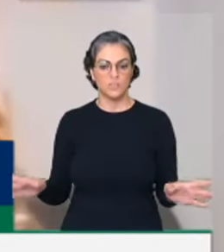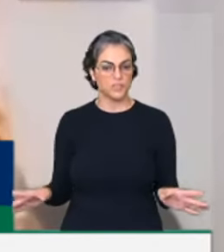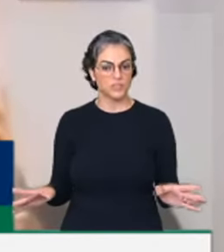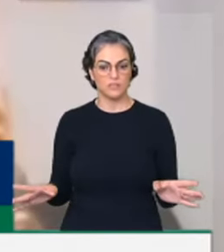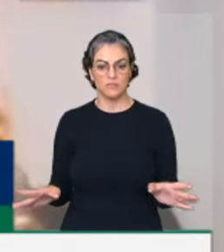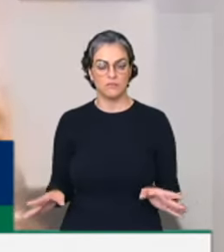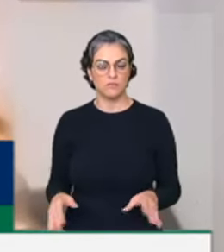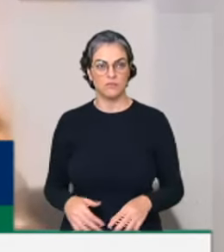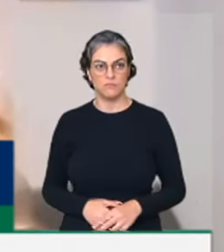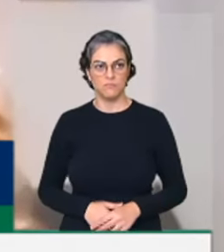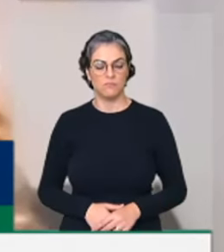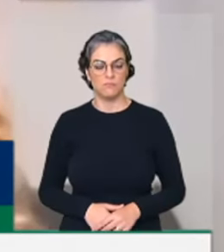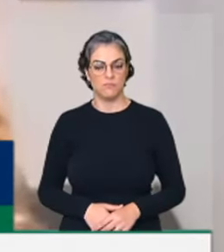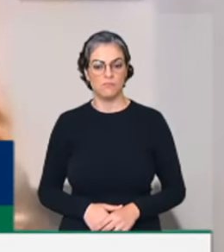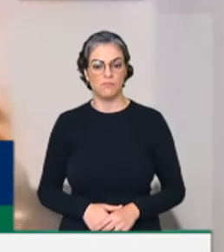FORÇA... QUE NOS ENSINOU A TER MAIS CORAGEM PARA LUTAR. E